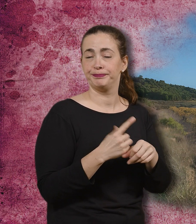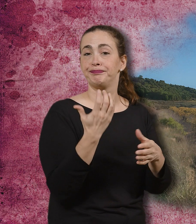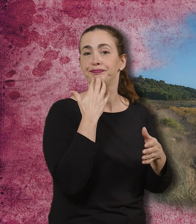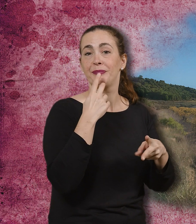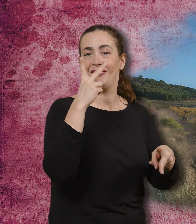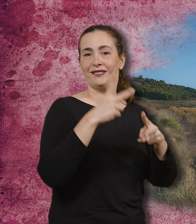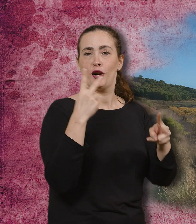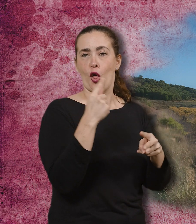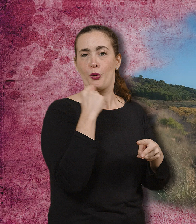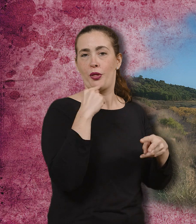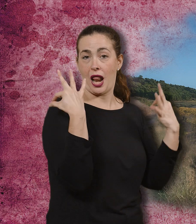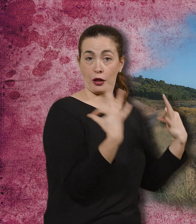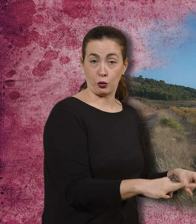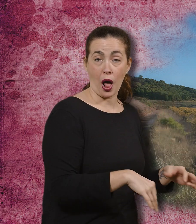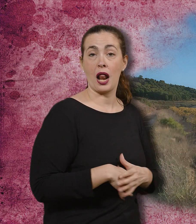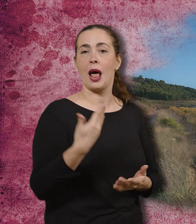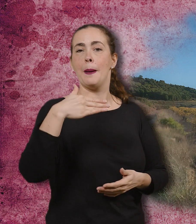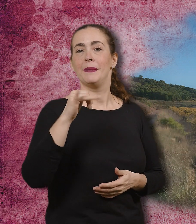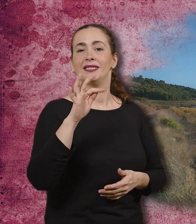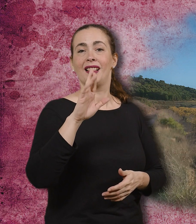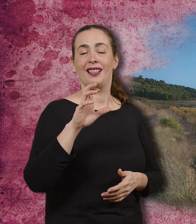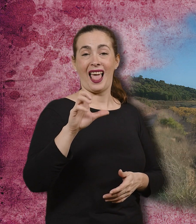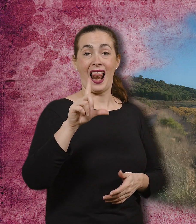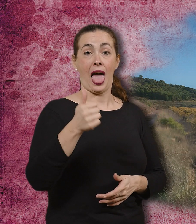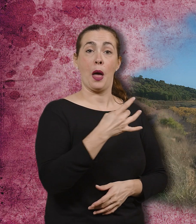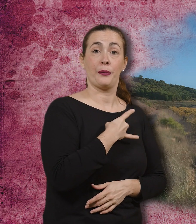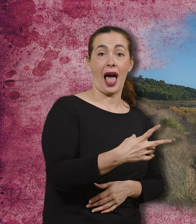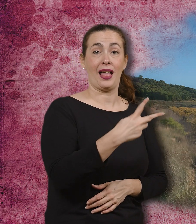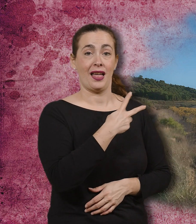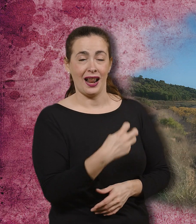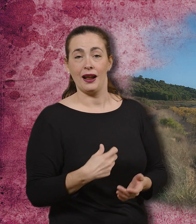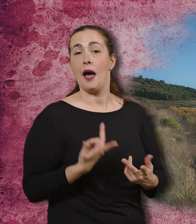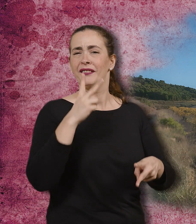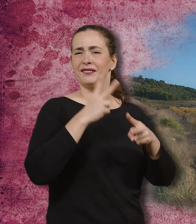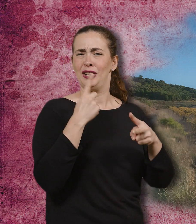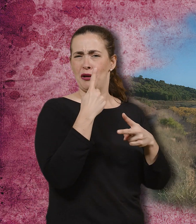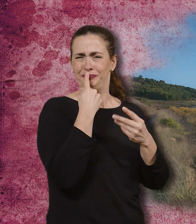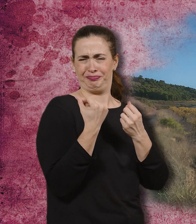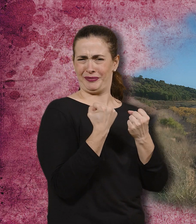els vins dolços naturals, les misteles blanques i negres i els vins rancis,